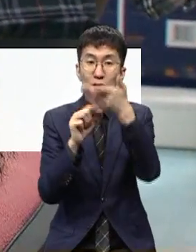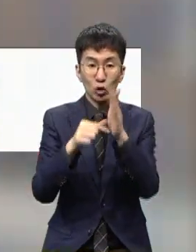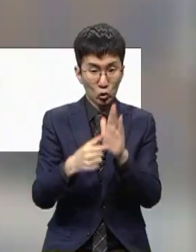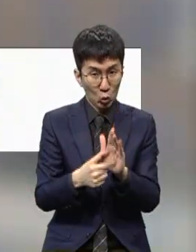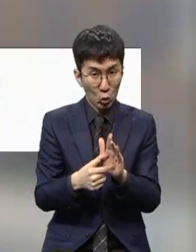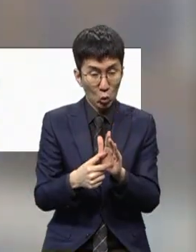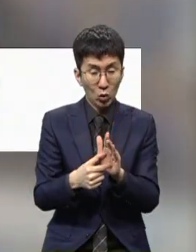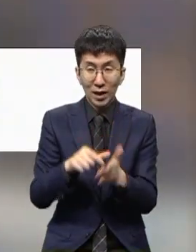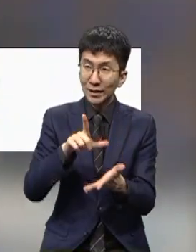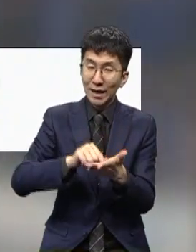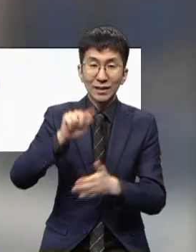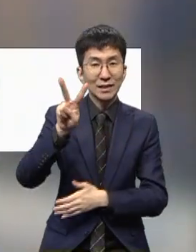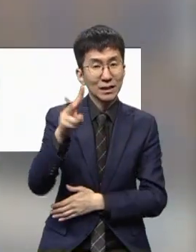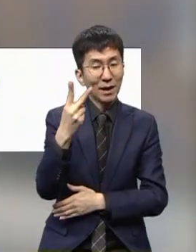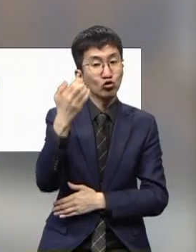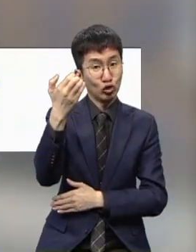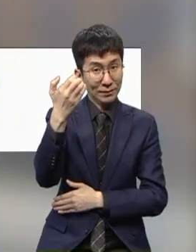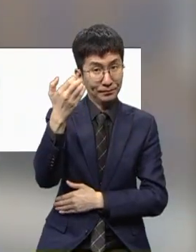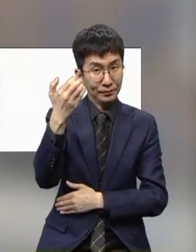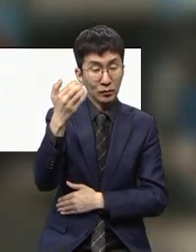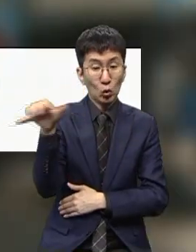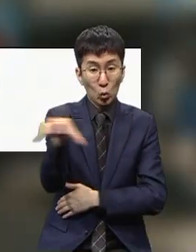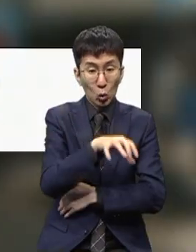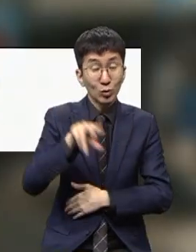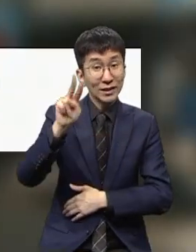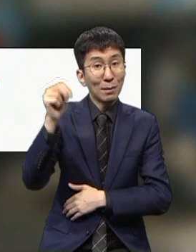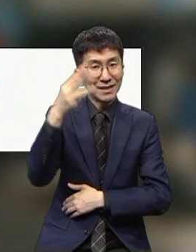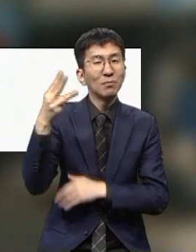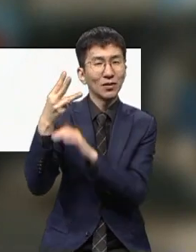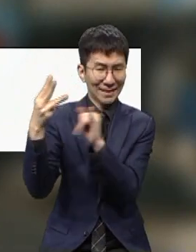290여 곳 2만 3천여 명이 물류센터는